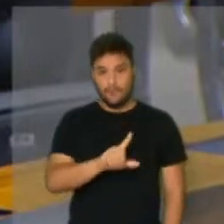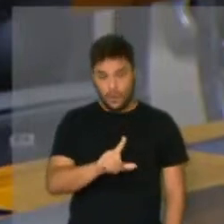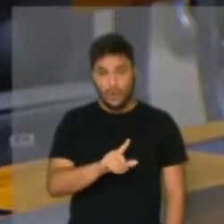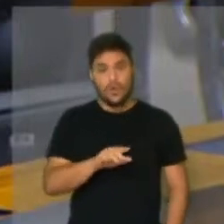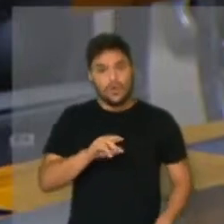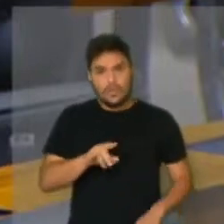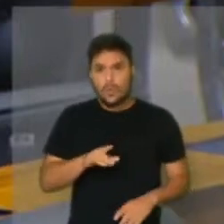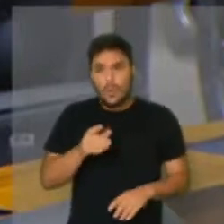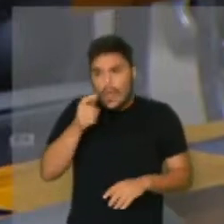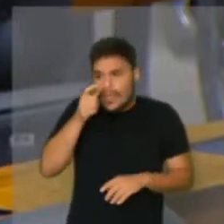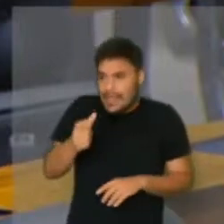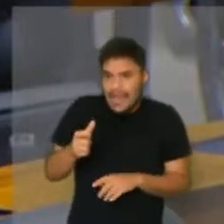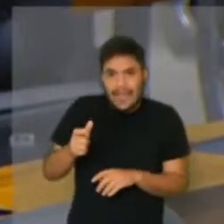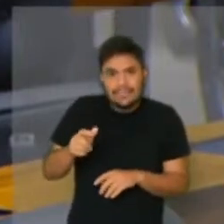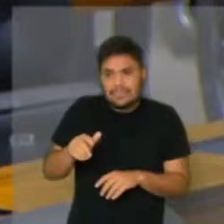DAS MULHERES. PRESERVAR A VIDA